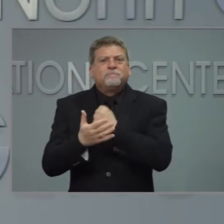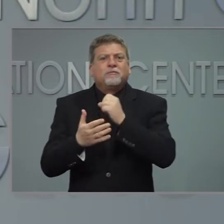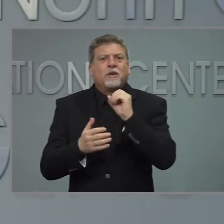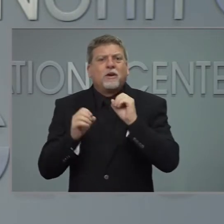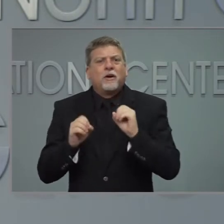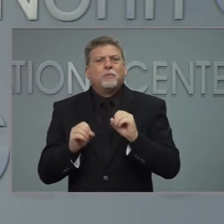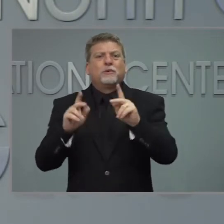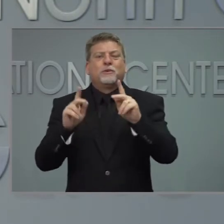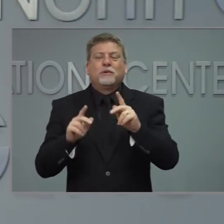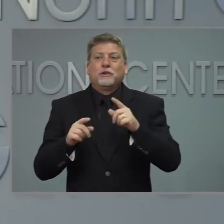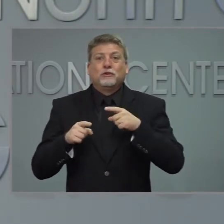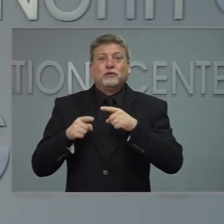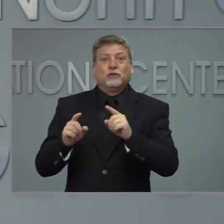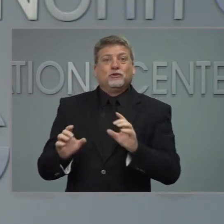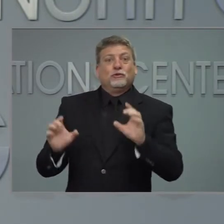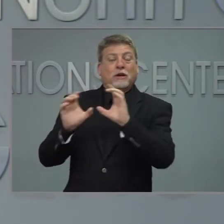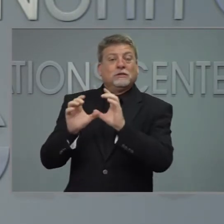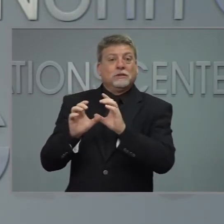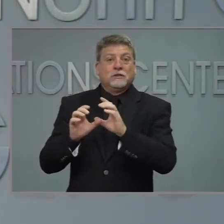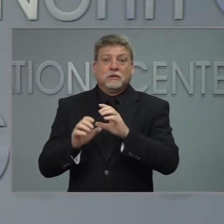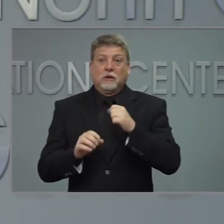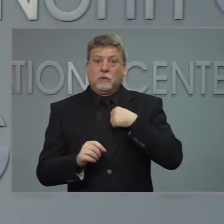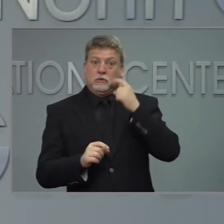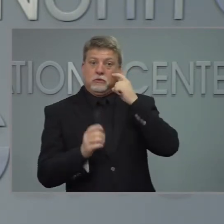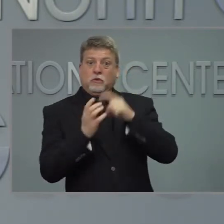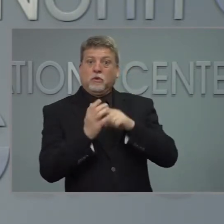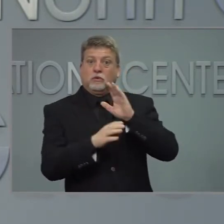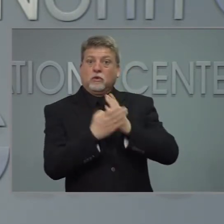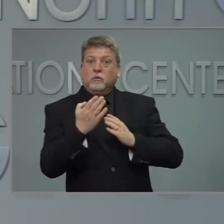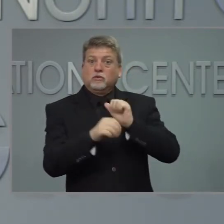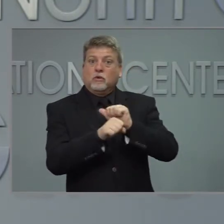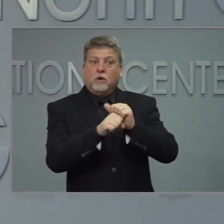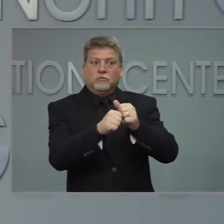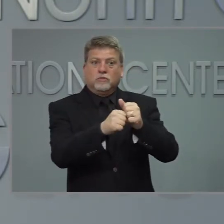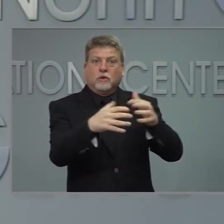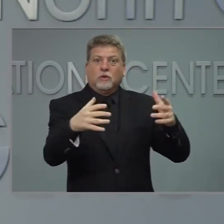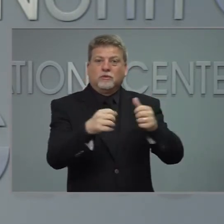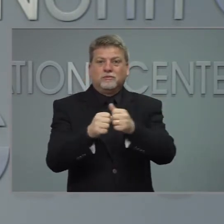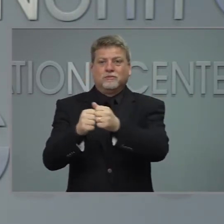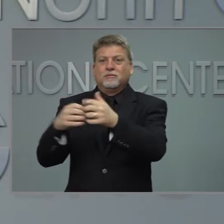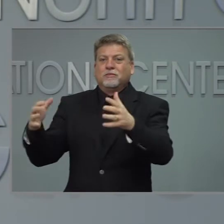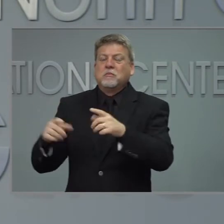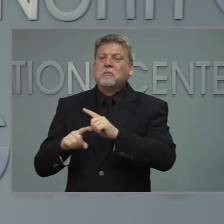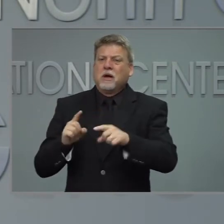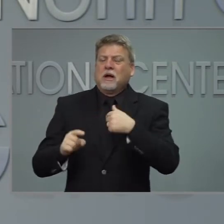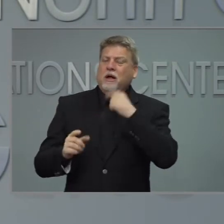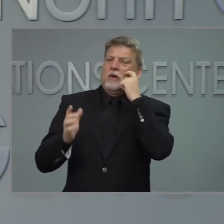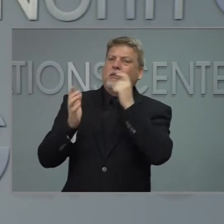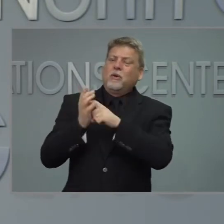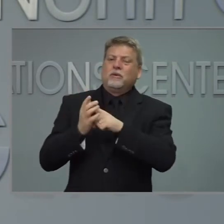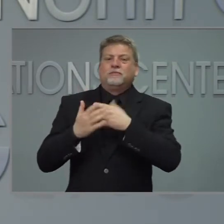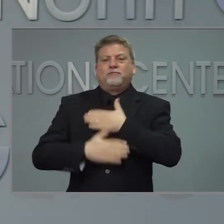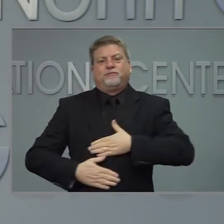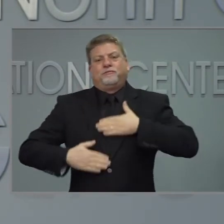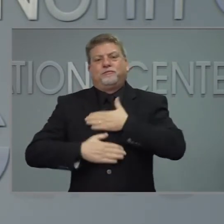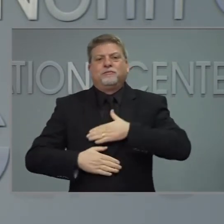crisis. Y en tenido un han un aumento de trabajo sobre todo en la industria de hospitalidad.